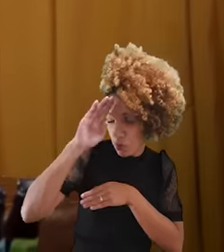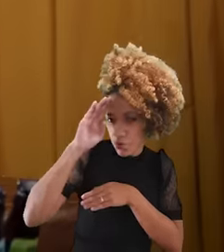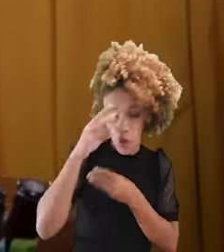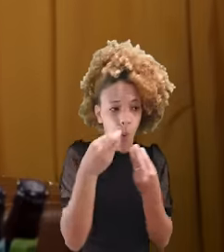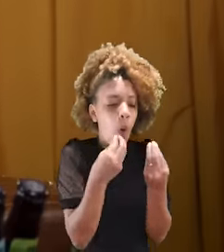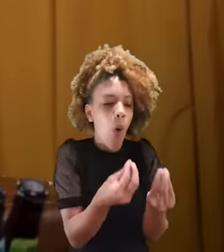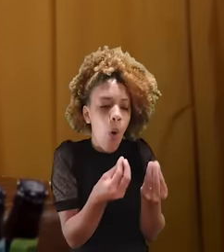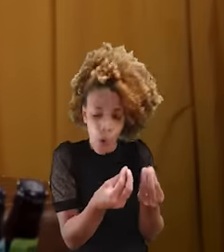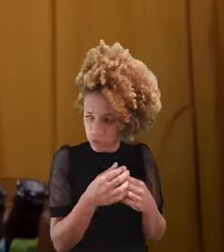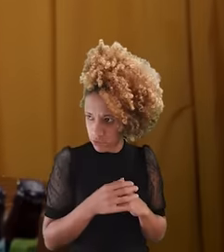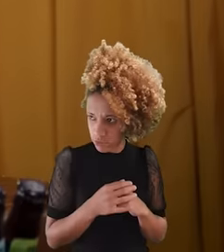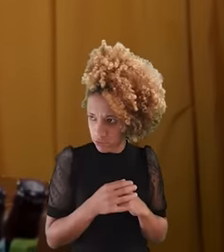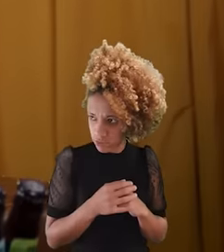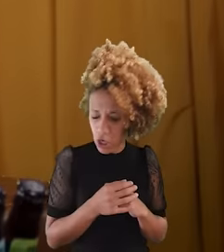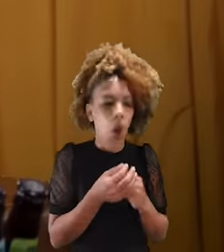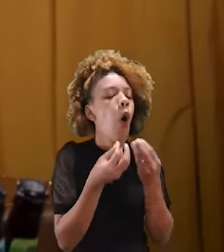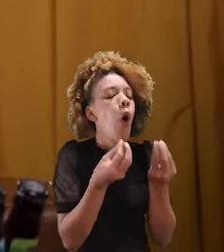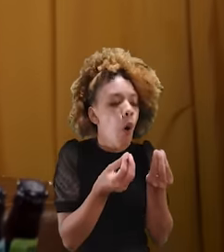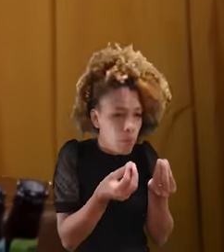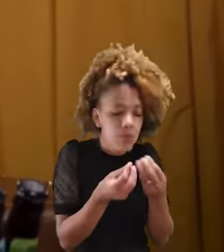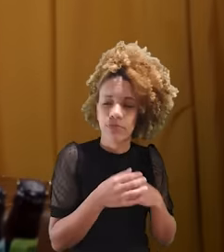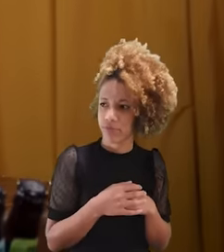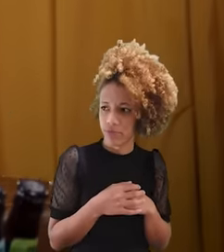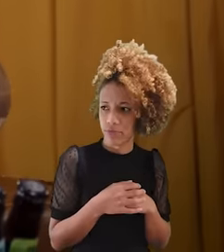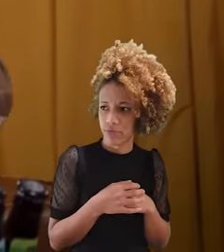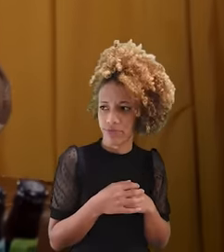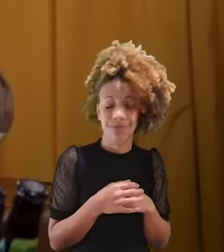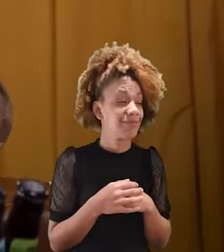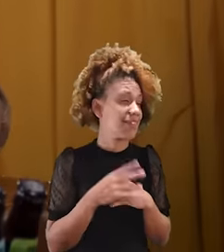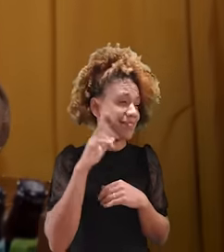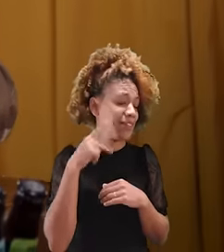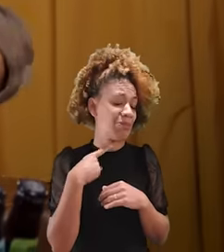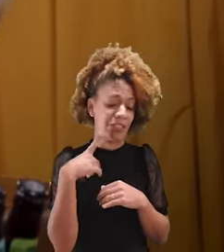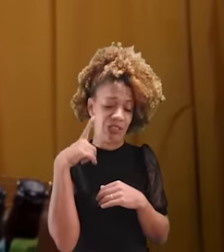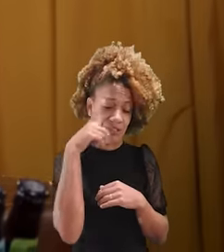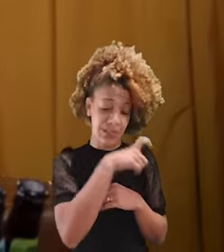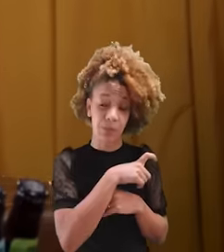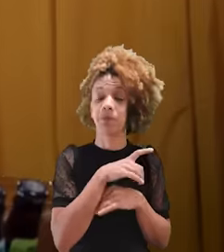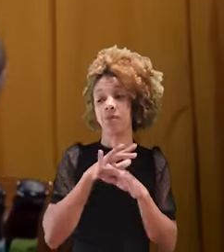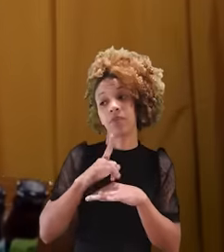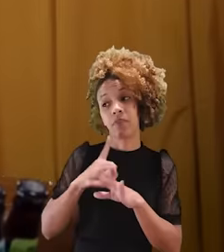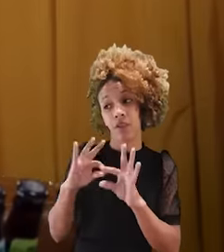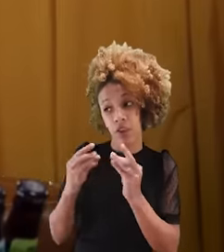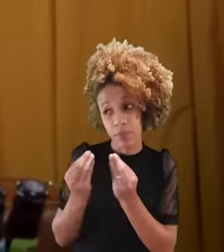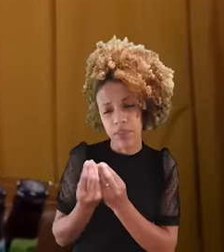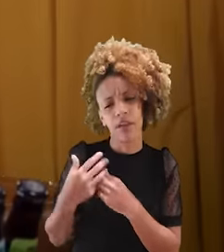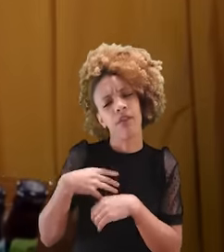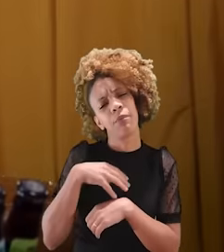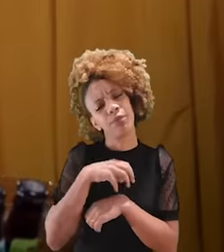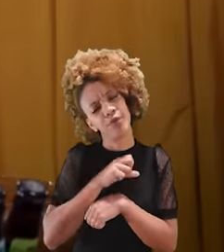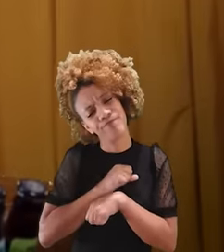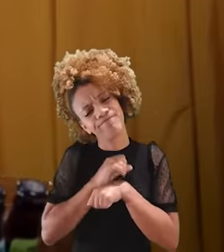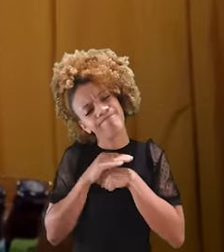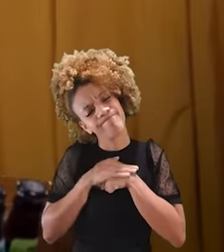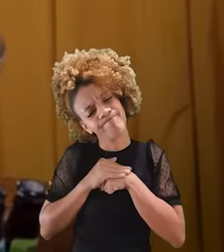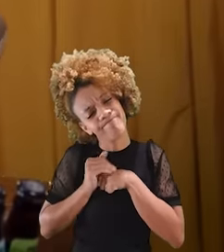como como né o ser humano é complexo aí eu tenho parentes que são amorosas que são inteligentes que